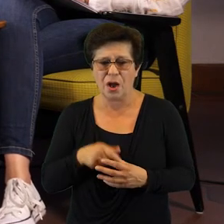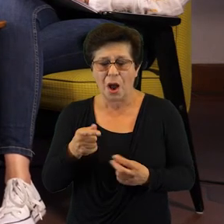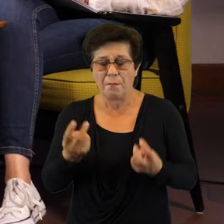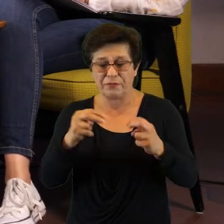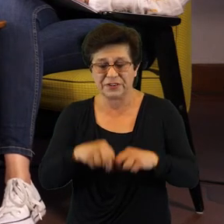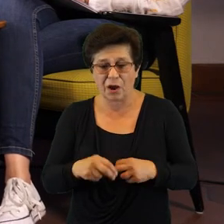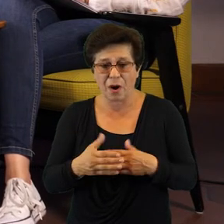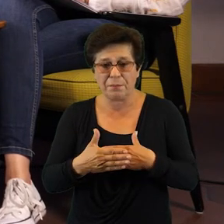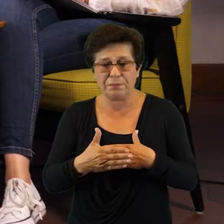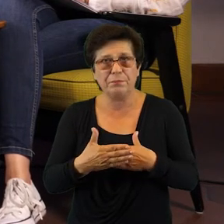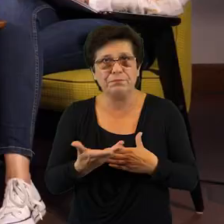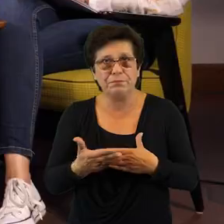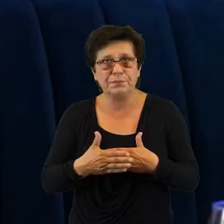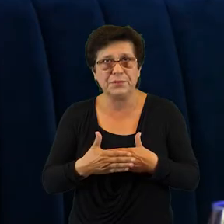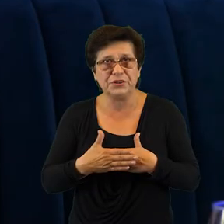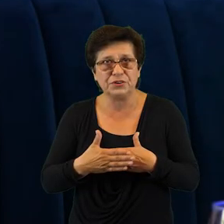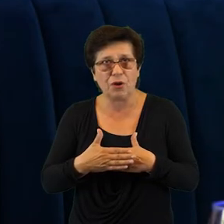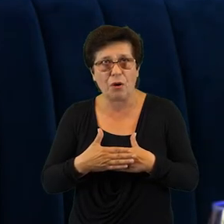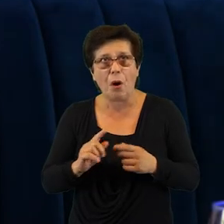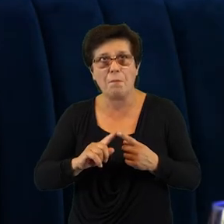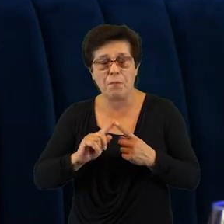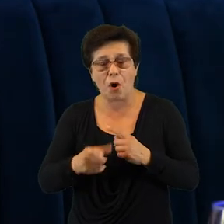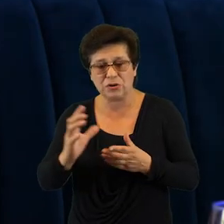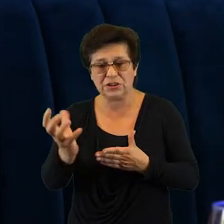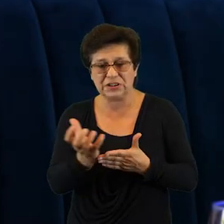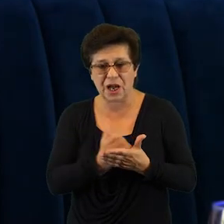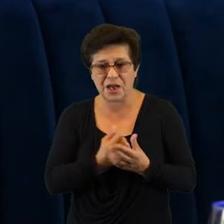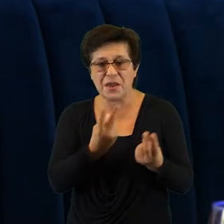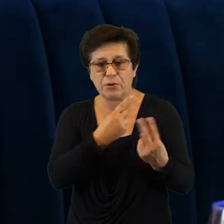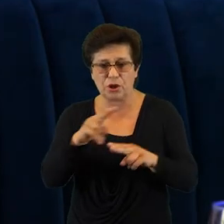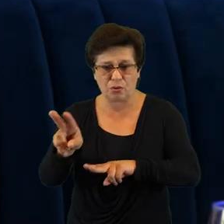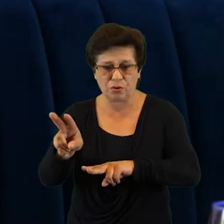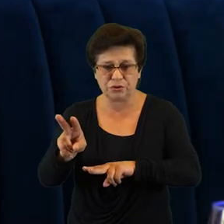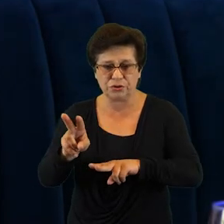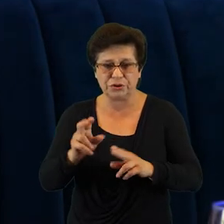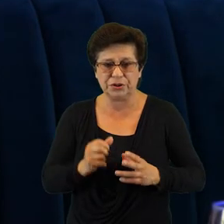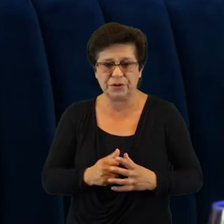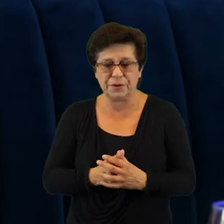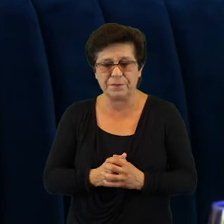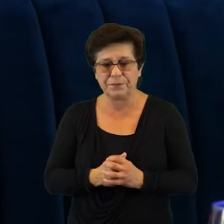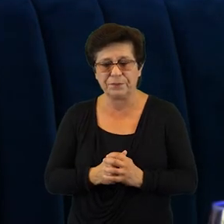na ulicy Nowy Świat w Warszawie, Nowy Świat 57. Jeśli państwo będą w Warszawie